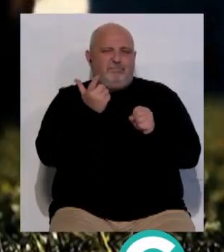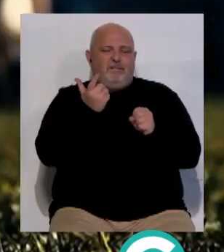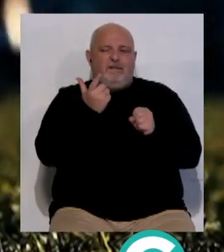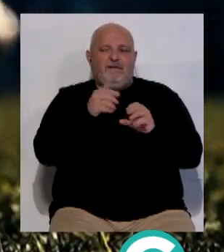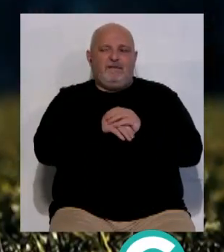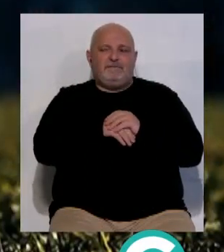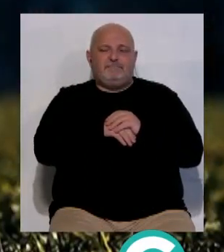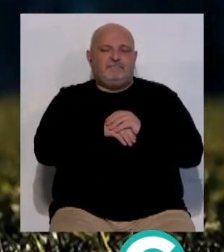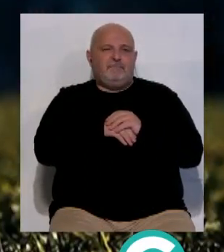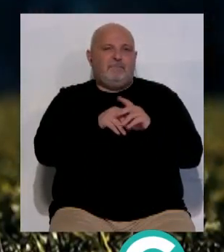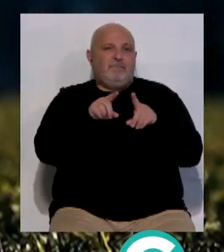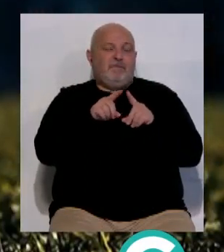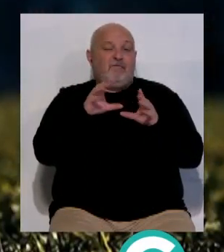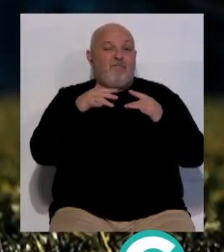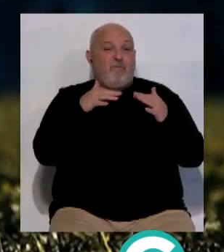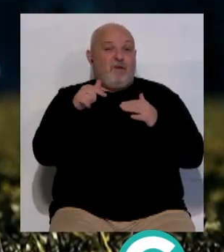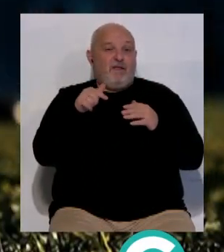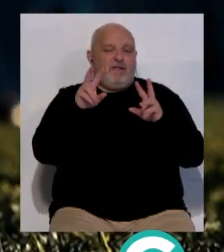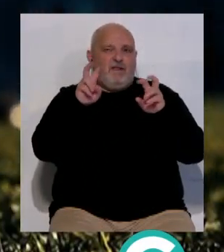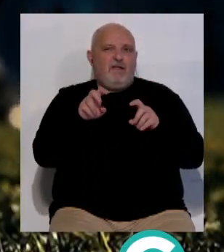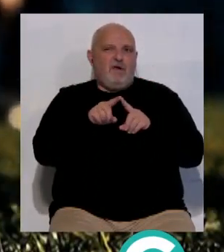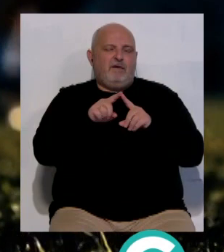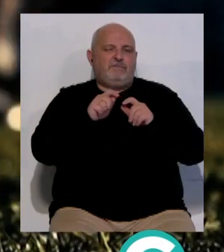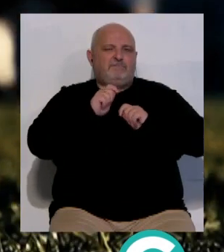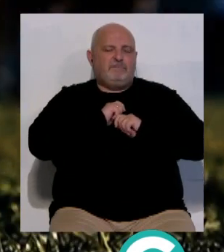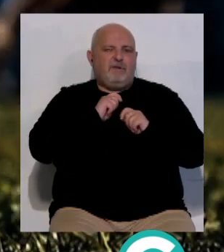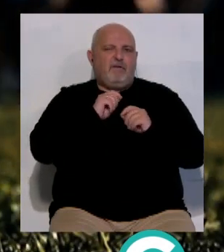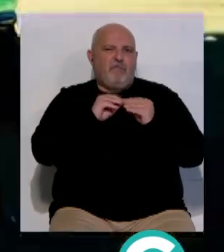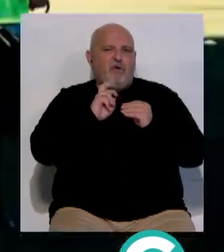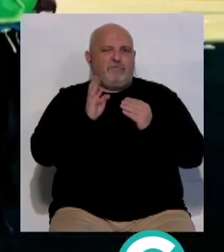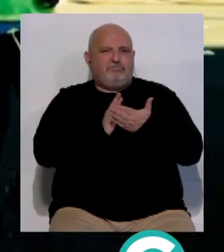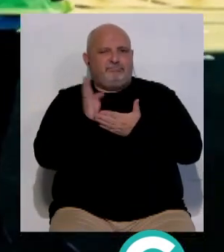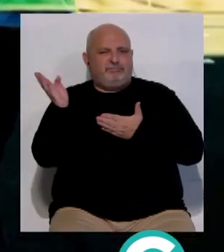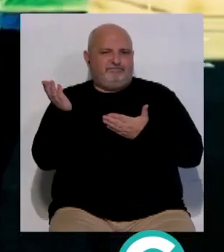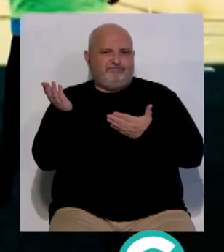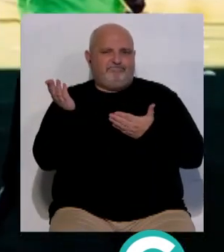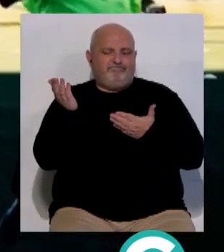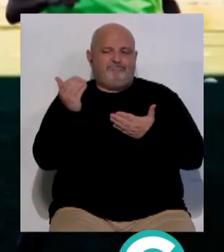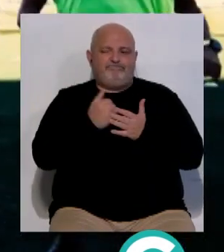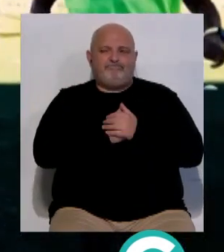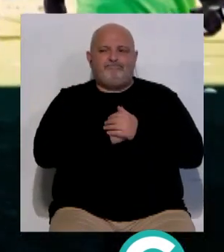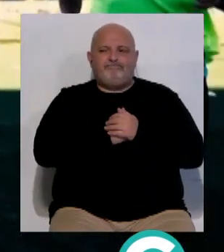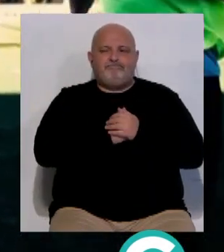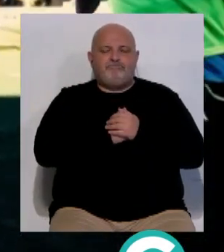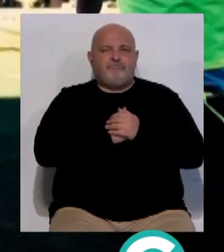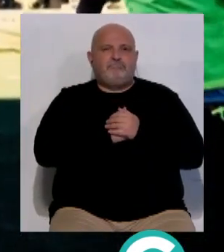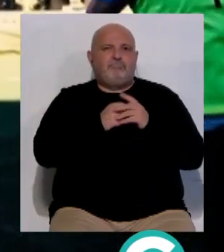Pero porque el fútbol el fútbol yo creo que va por otro lado nosotros tenemos que también ayudarles a